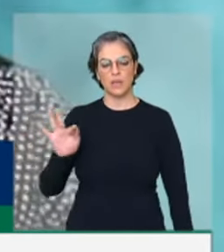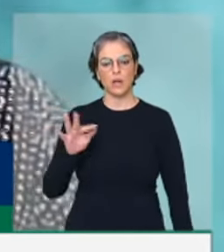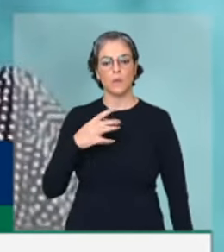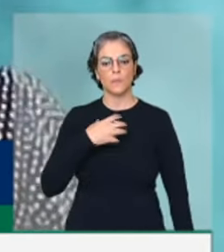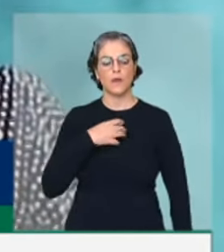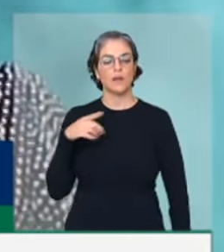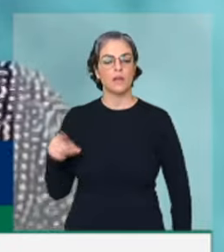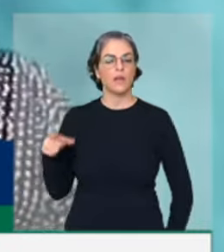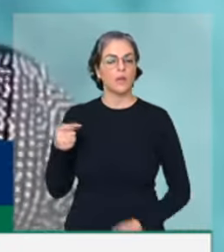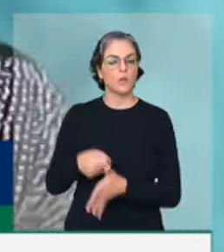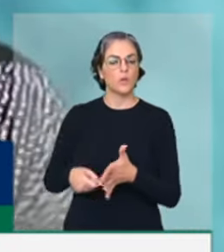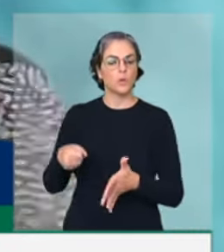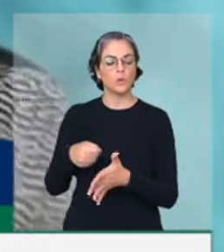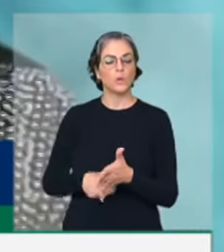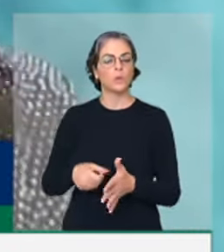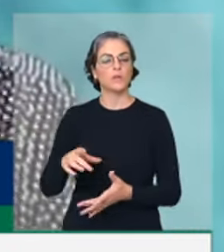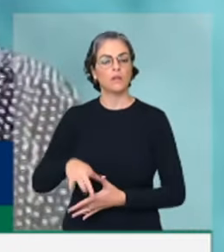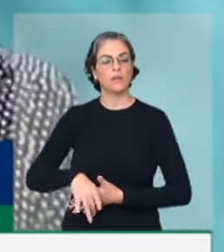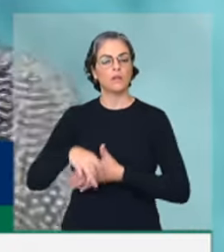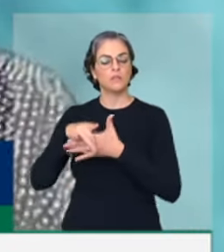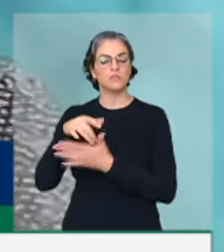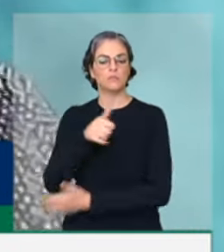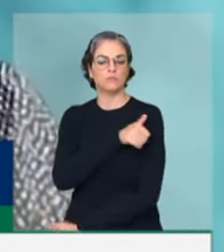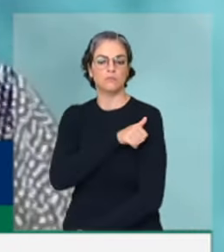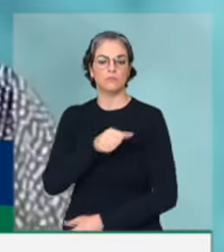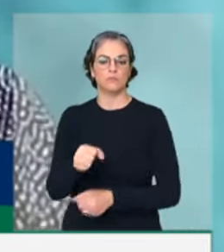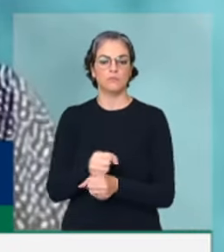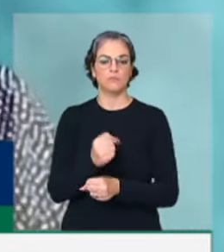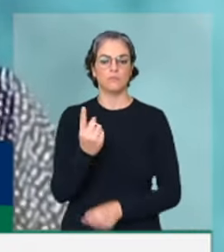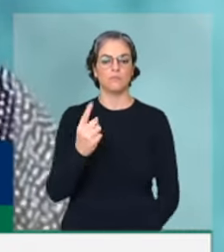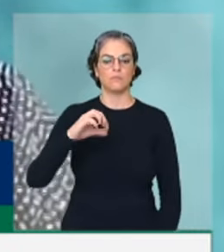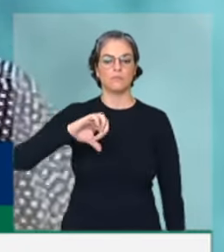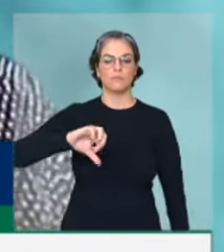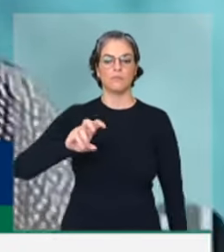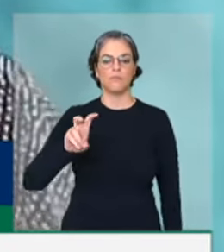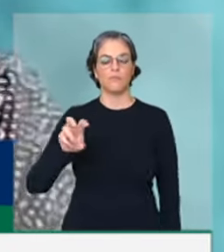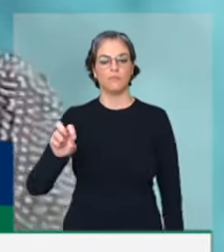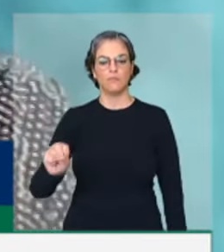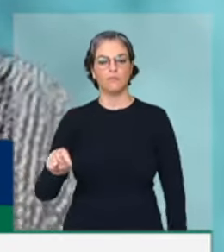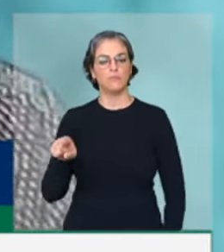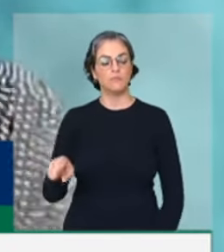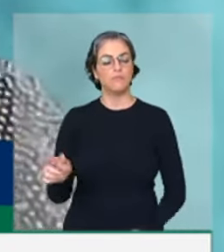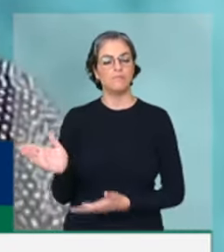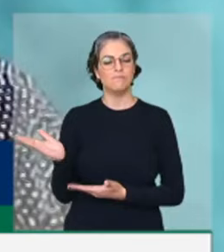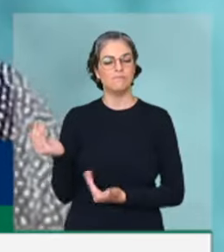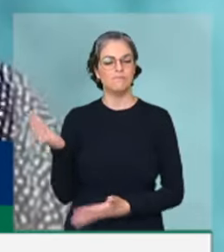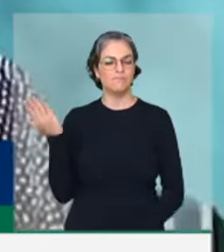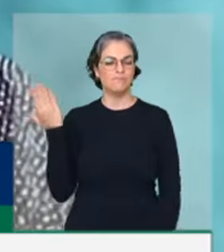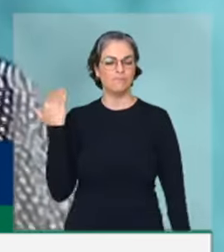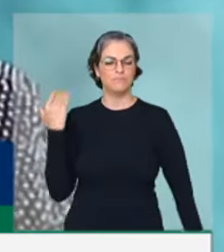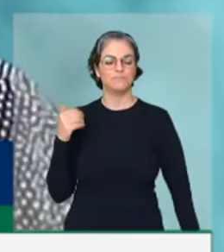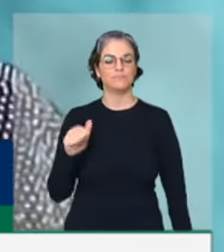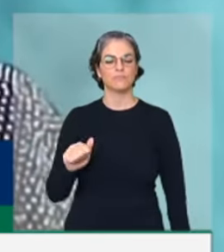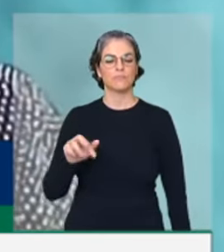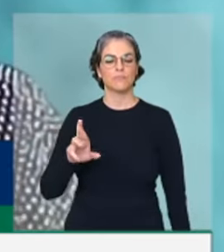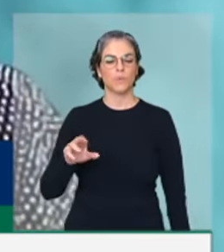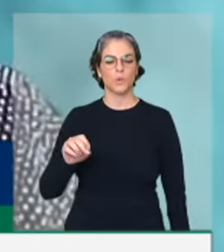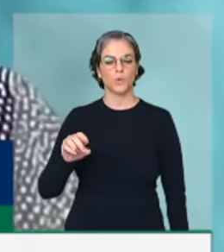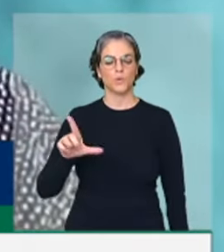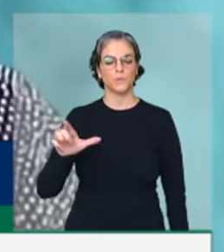SENHOR PRESIDENTE, ERA 1958. O JOVEM AROLDO, INQUIETO, IMEDIATAMENTE ENTRA NAS LIDES ESTUDANTIS. PARTICIPA DA